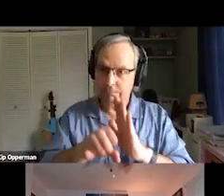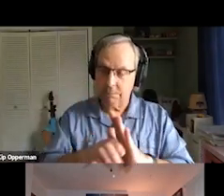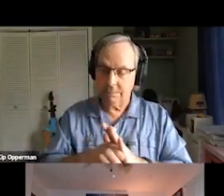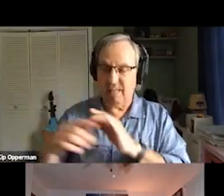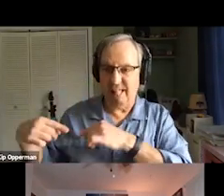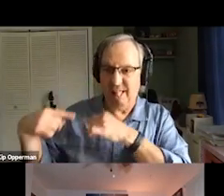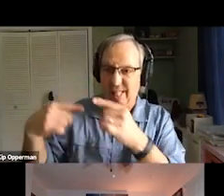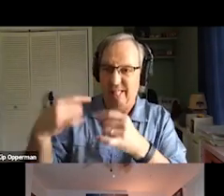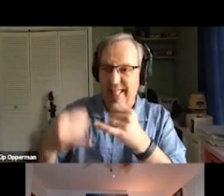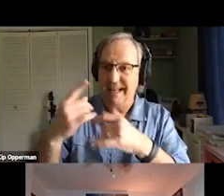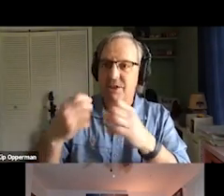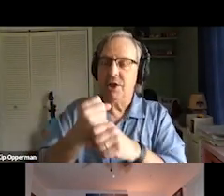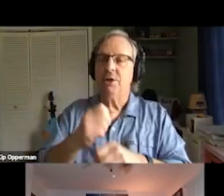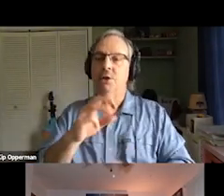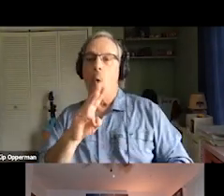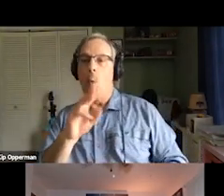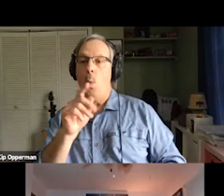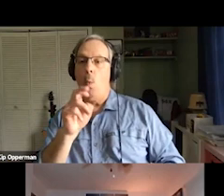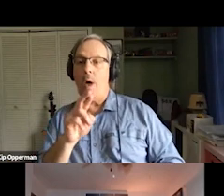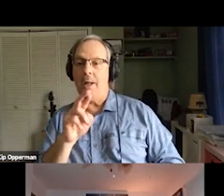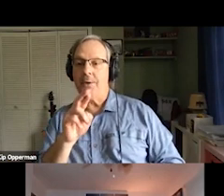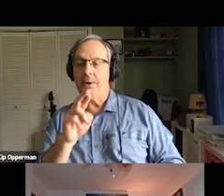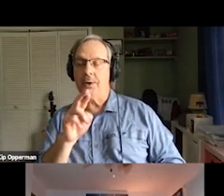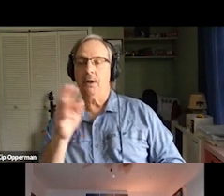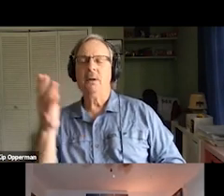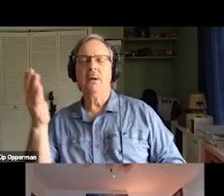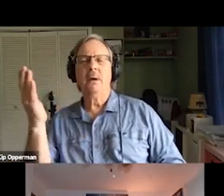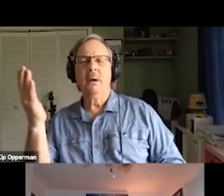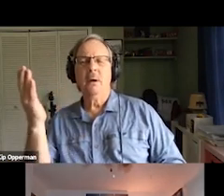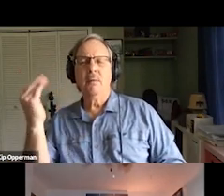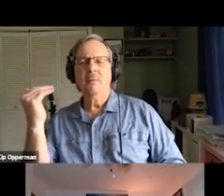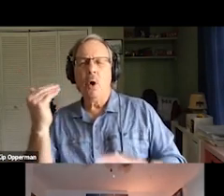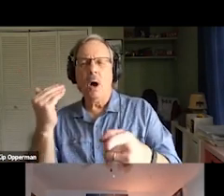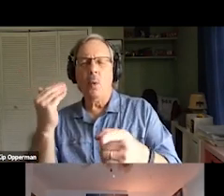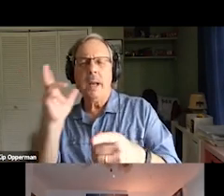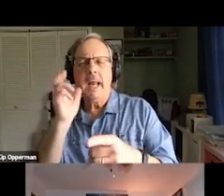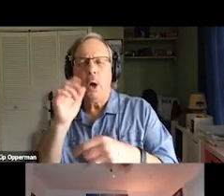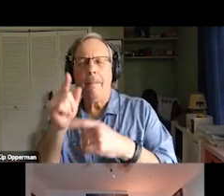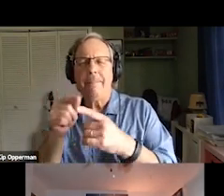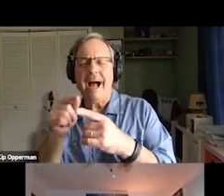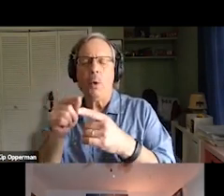Walter, desde el principio, me encantaría saber que COVID ha impactado el compromiso de su cliente